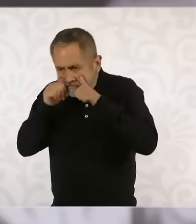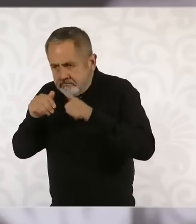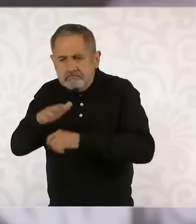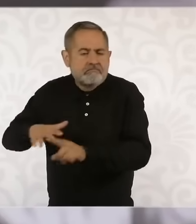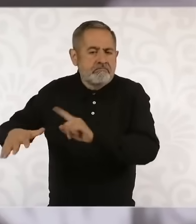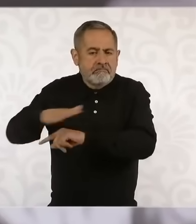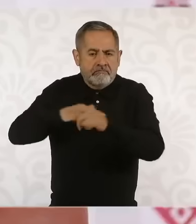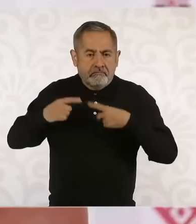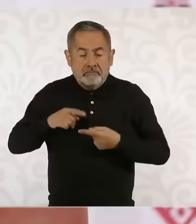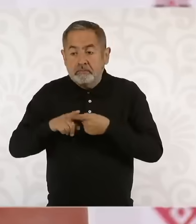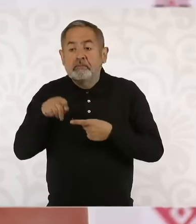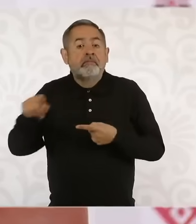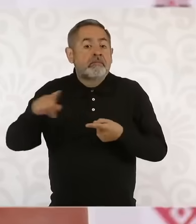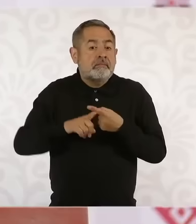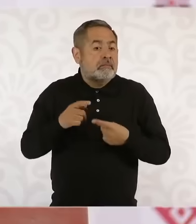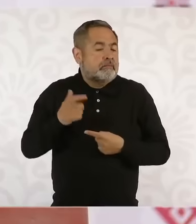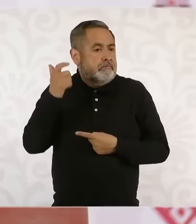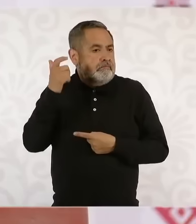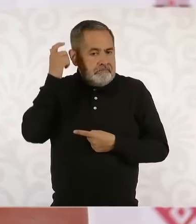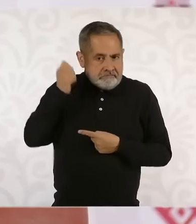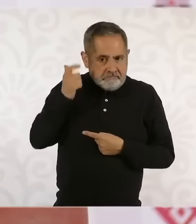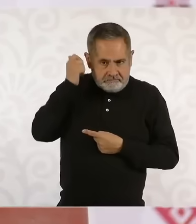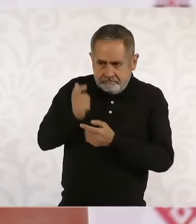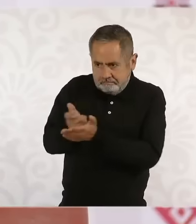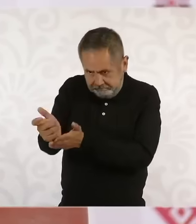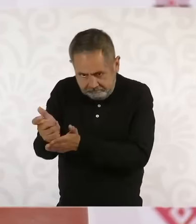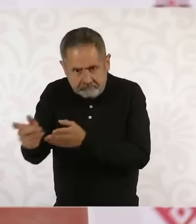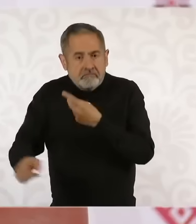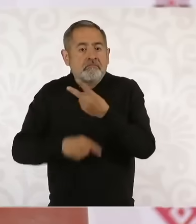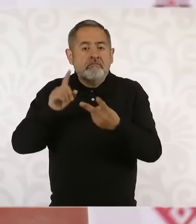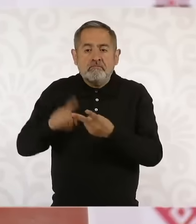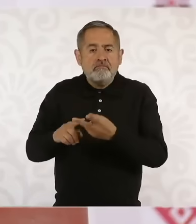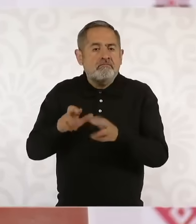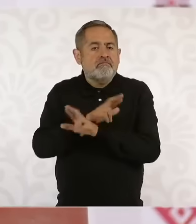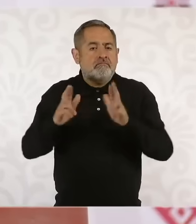su pensión, el acceso a la rehabilitación, el acceso a la salud, la atención domiciliaria que